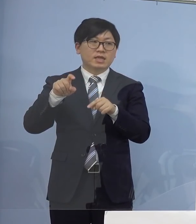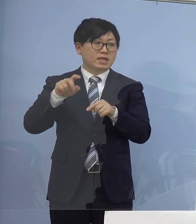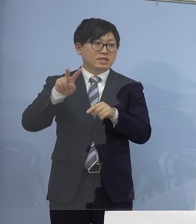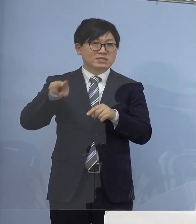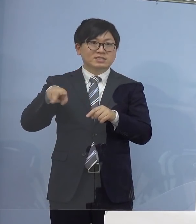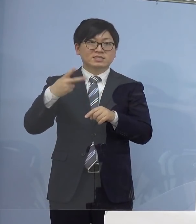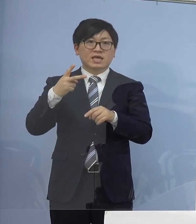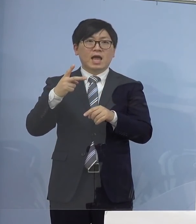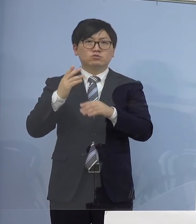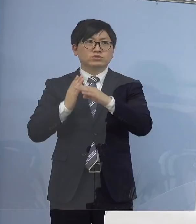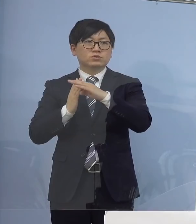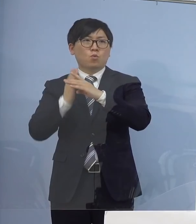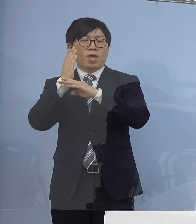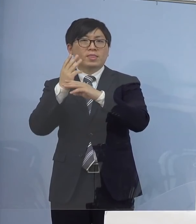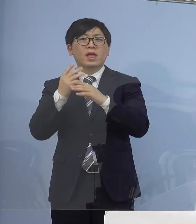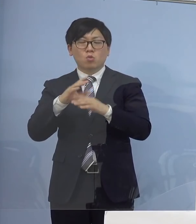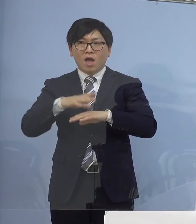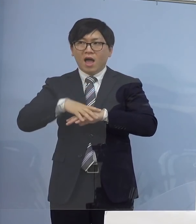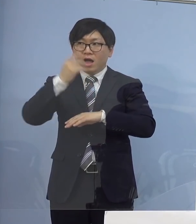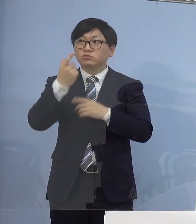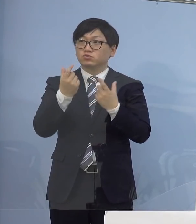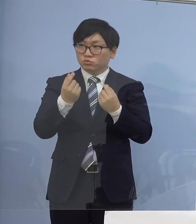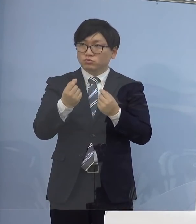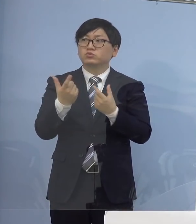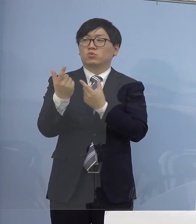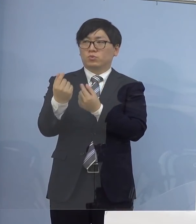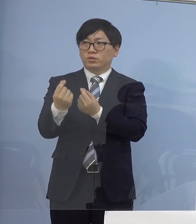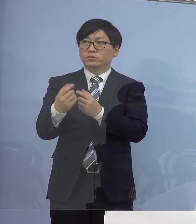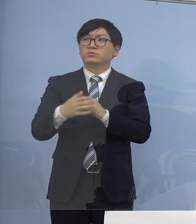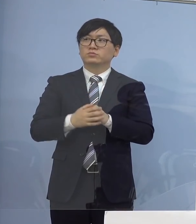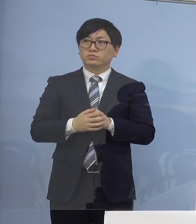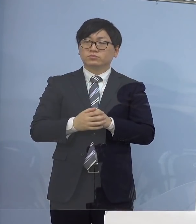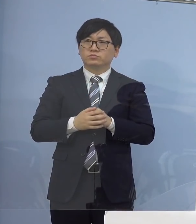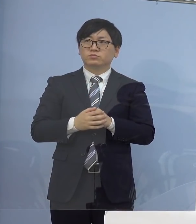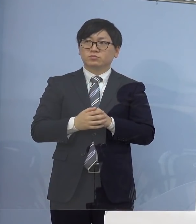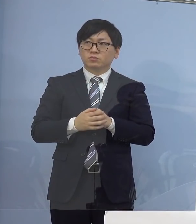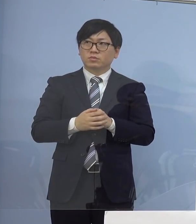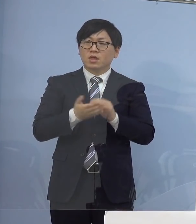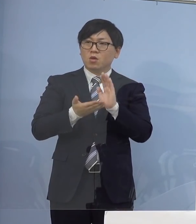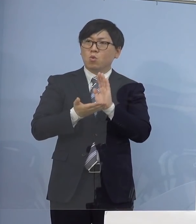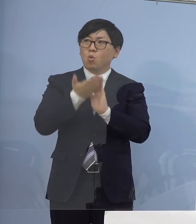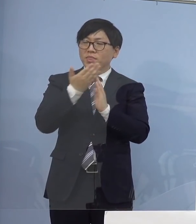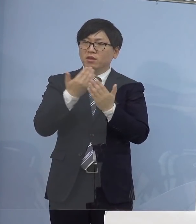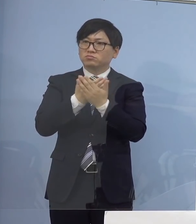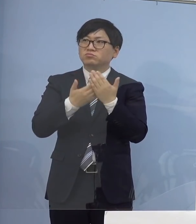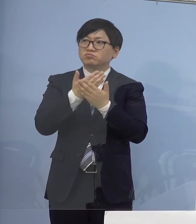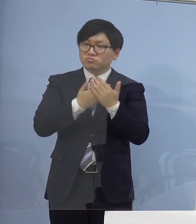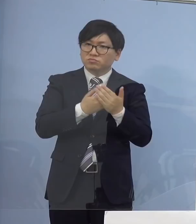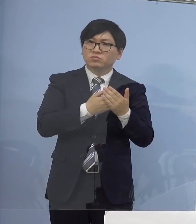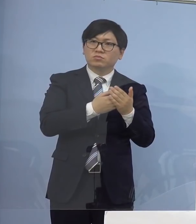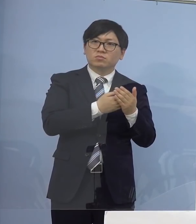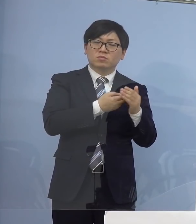（保健福祉部長） そうです （四国放送） 宿泊療養者と入院患者合わせた数は281人